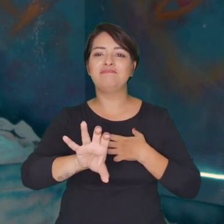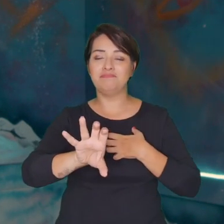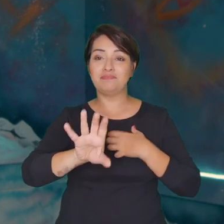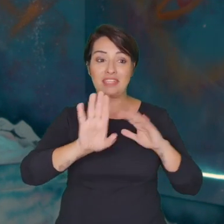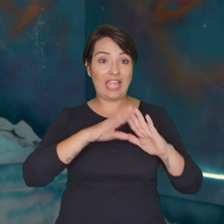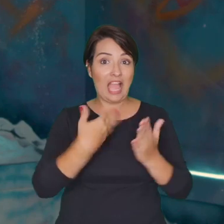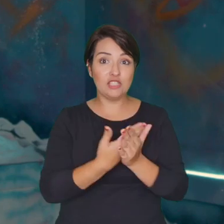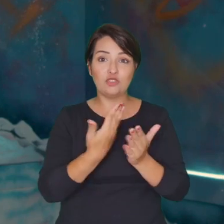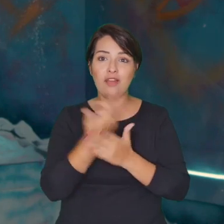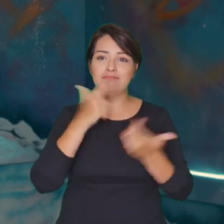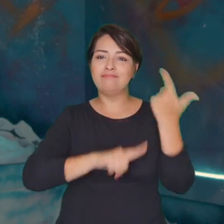Assim, a escola ganha como todo.